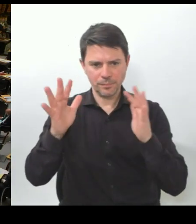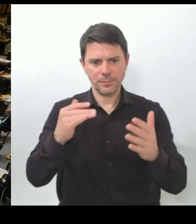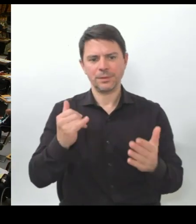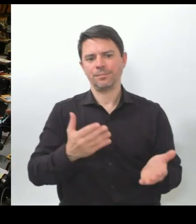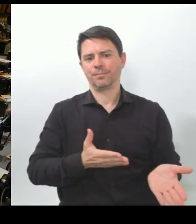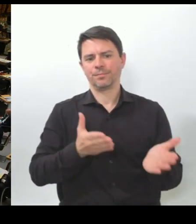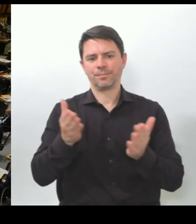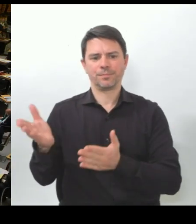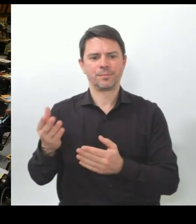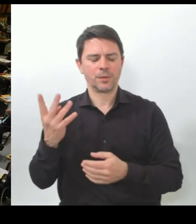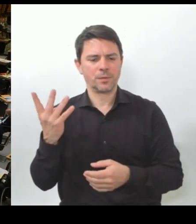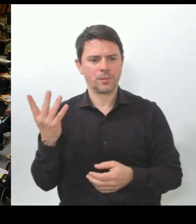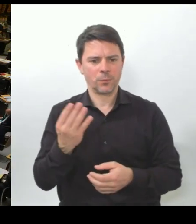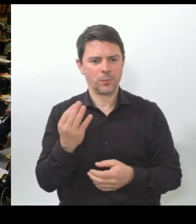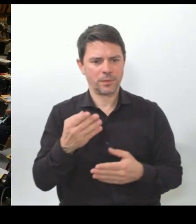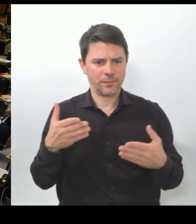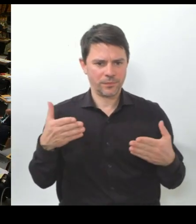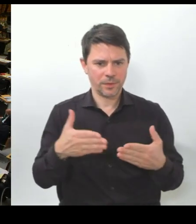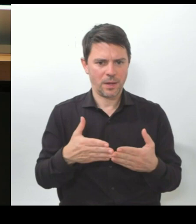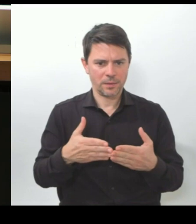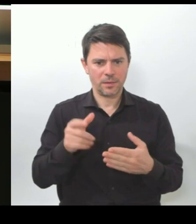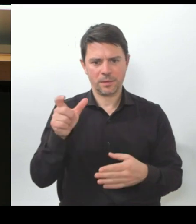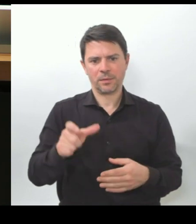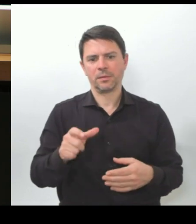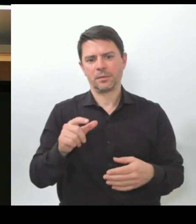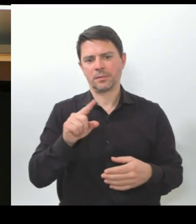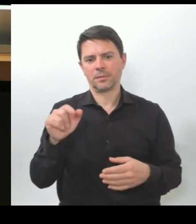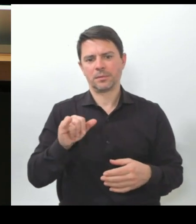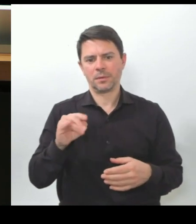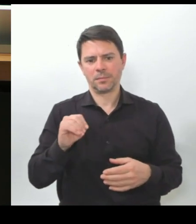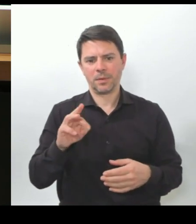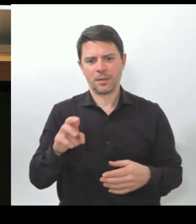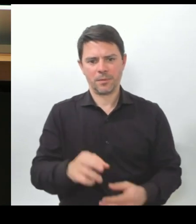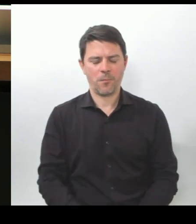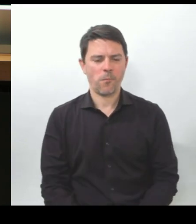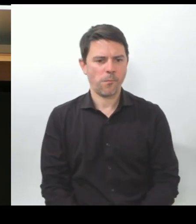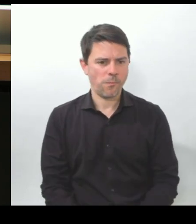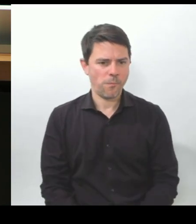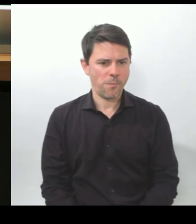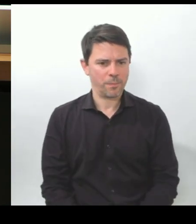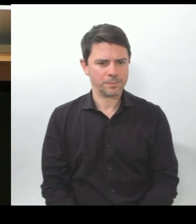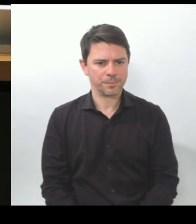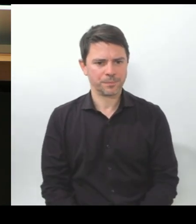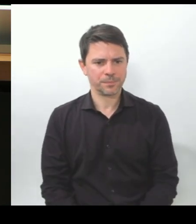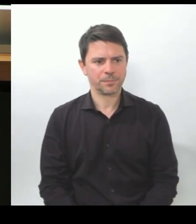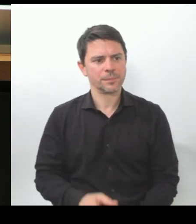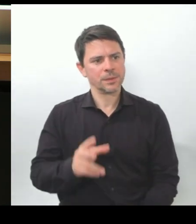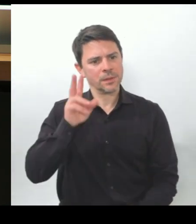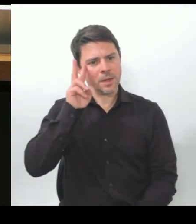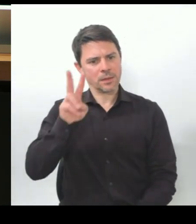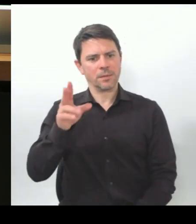Sehr geehrter Präsident, sehr geehrte Kolleginnen! Die TVO begleitet mich tatsächlich schon mein ganzes politisches Leben.